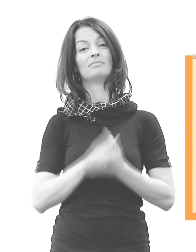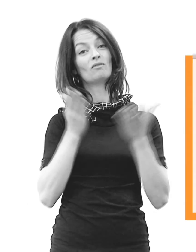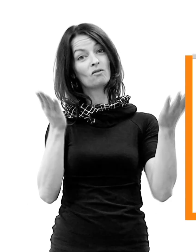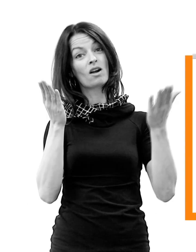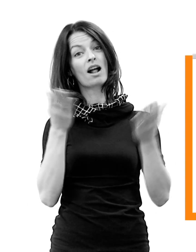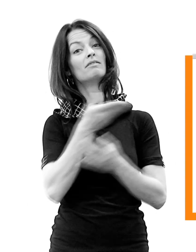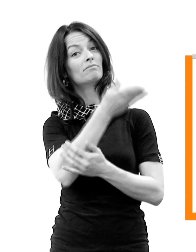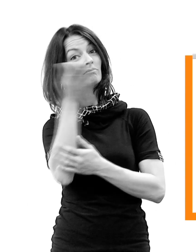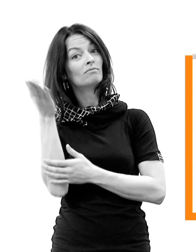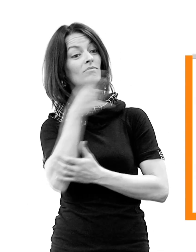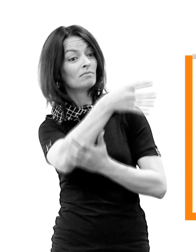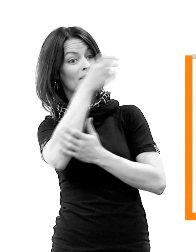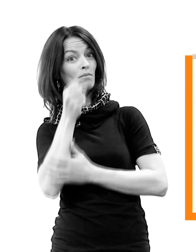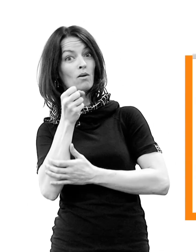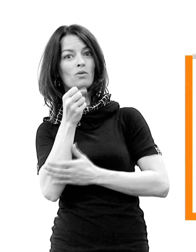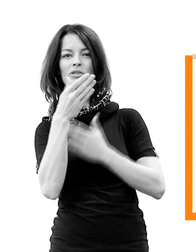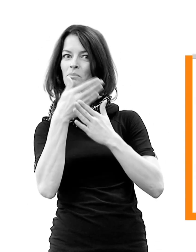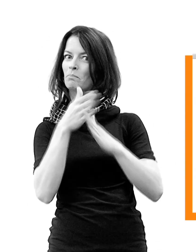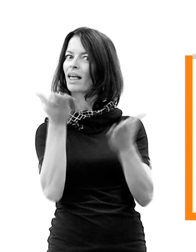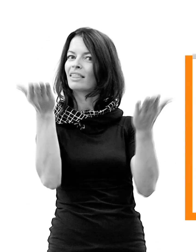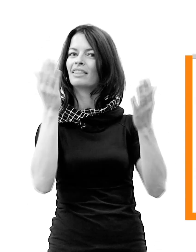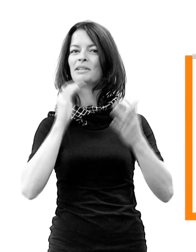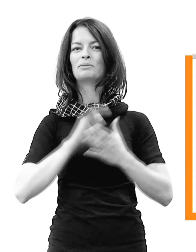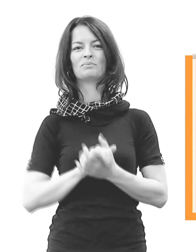Et voilà! Vous êtes maintenant prêts à embaucher!